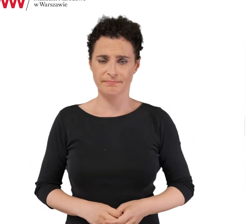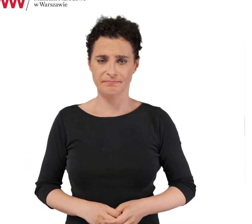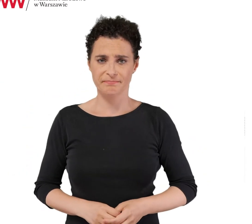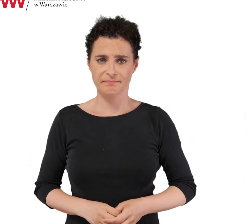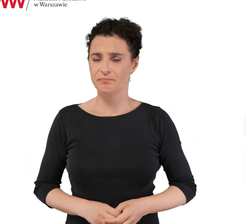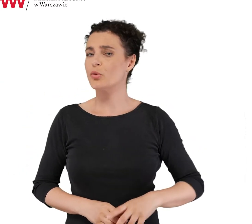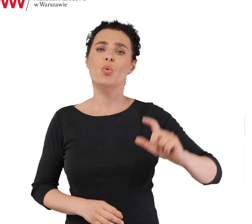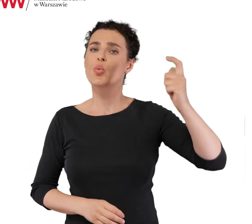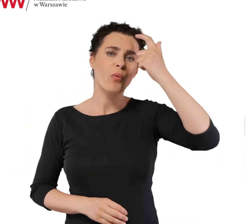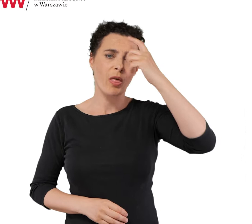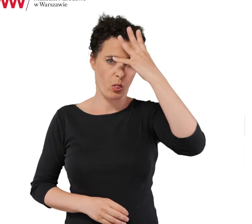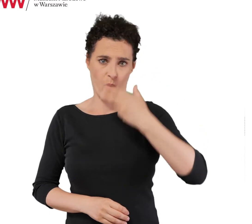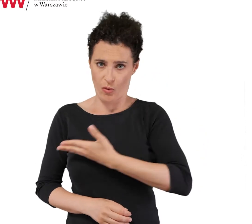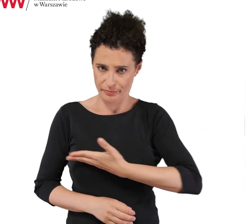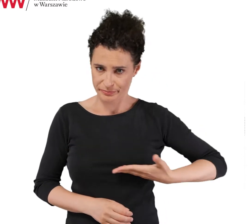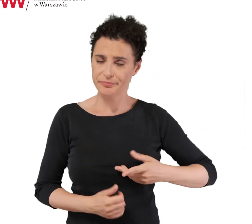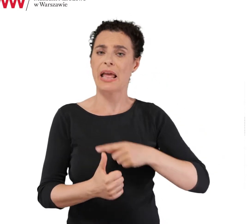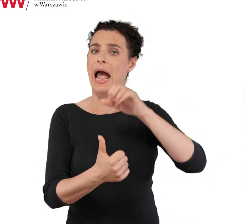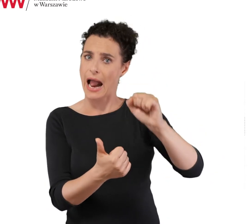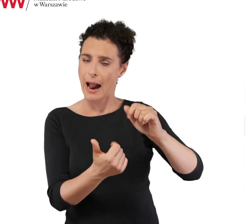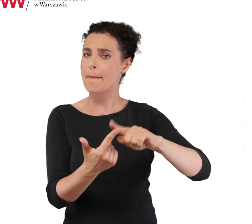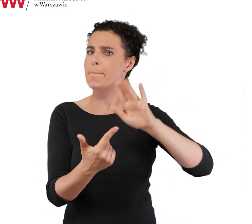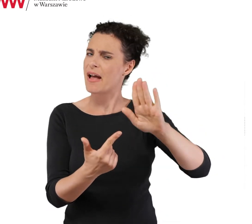Są to w większości portrety typu A i B,